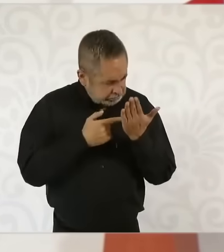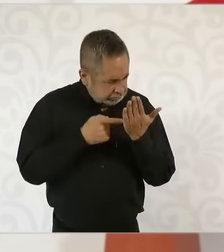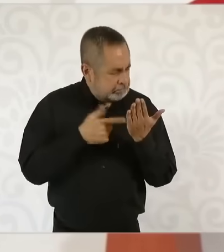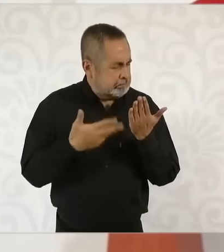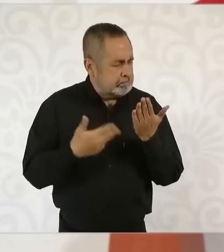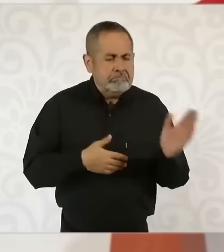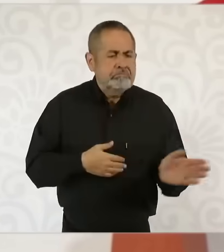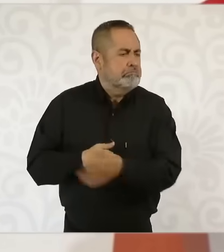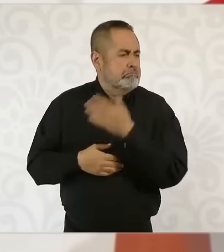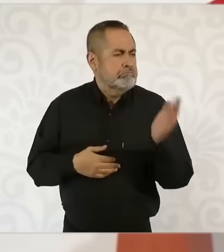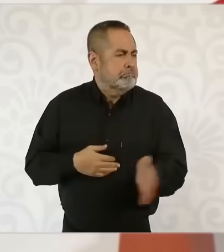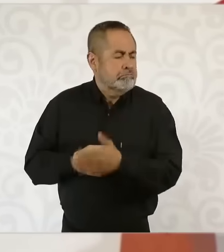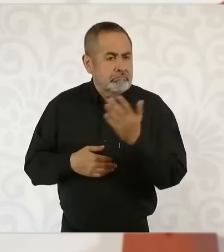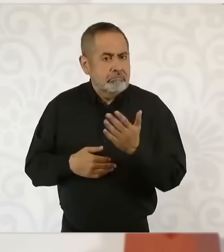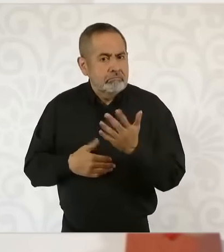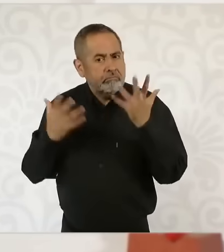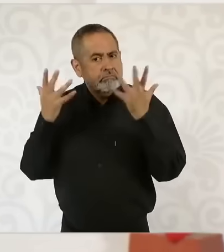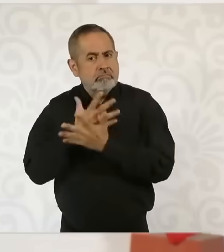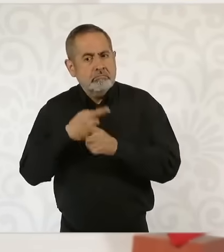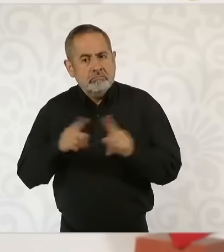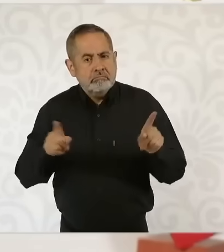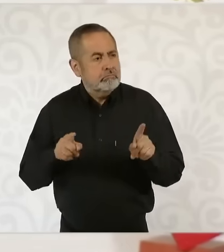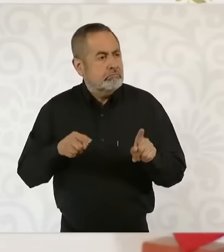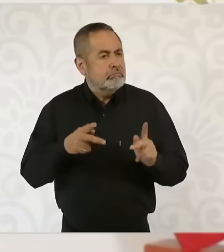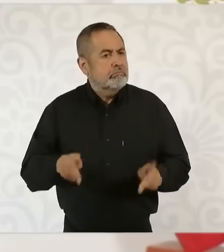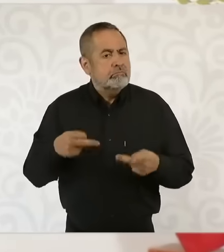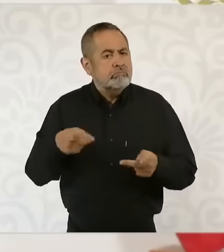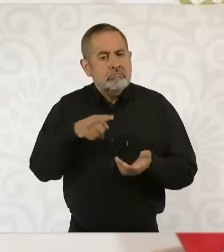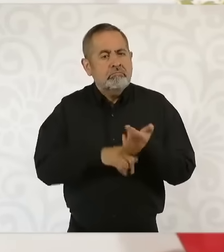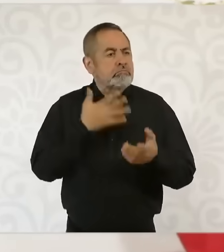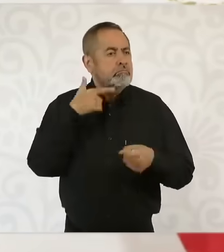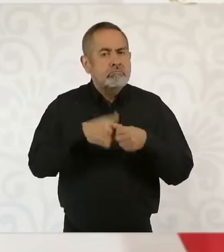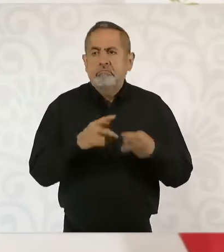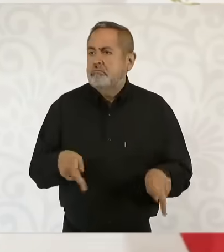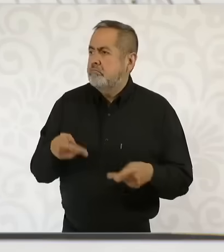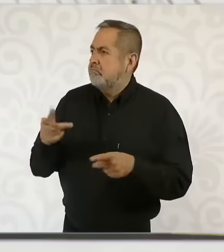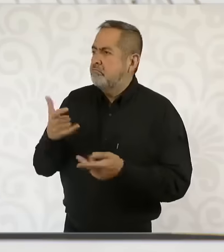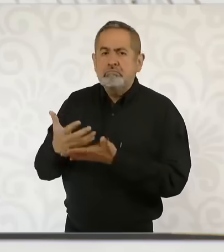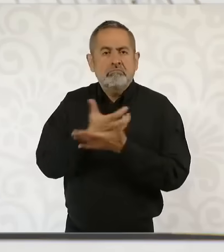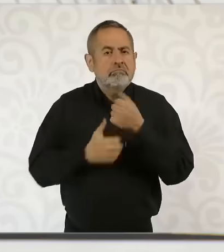usar para una industria química cuando en realidad pues se vende como combustible de manera ilegal.